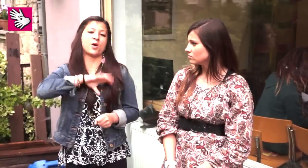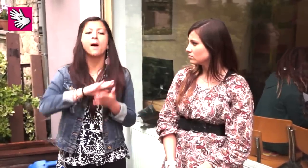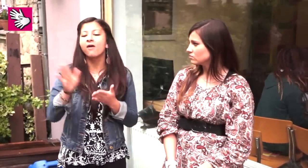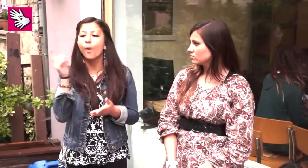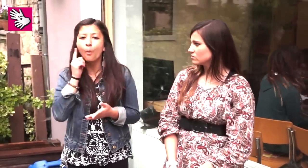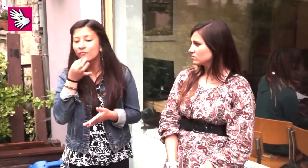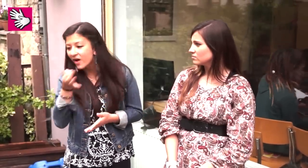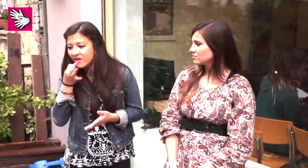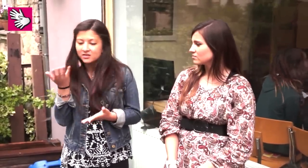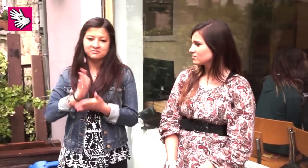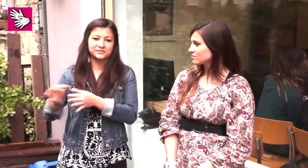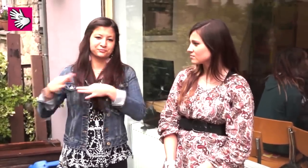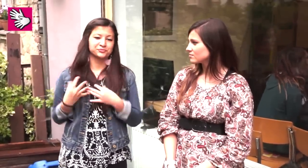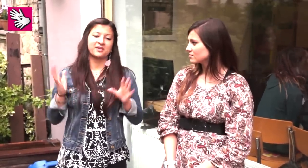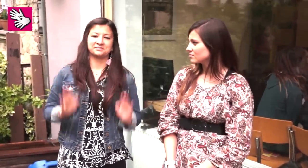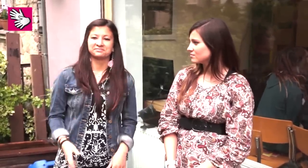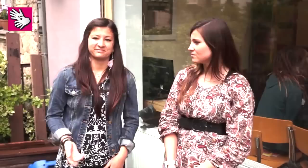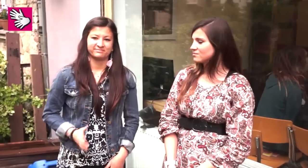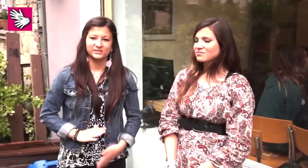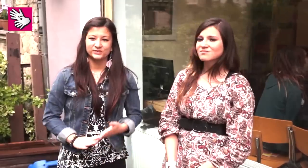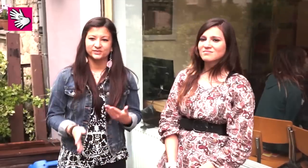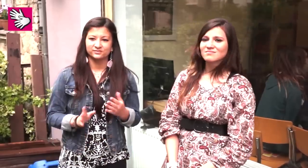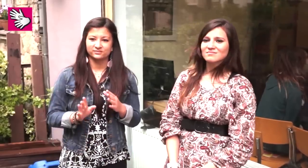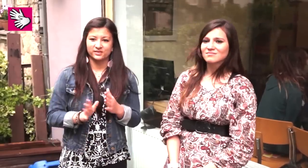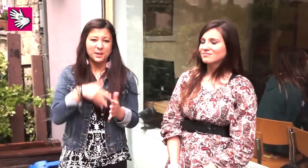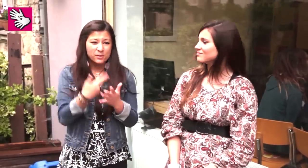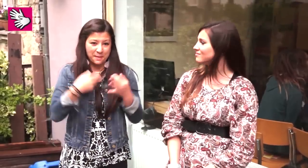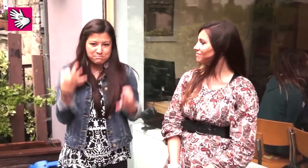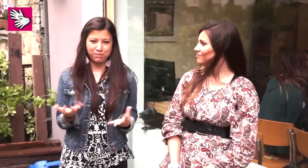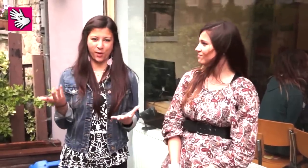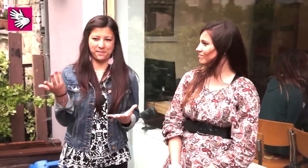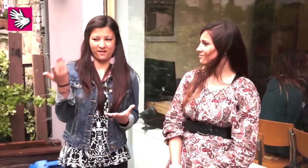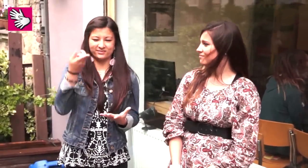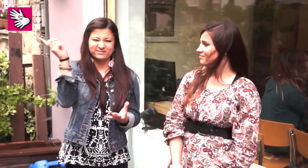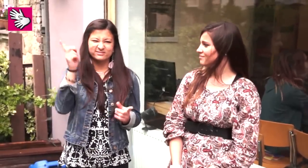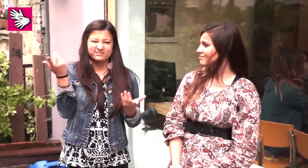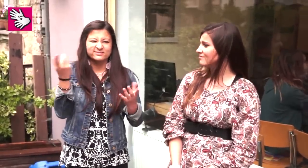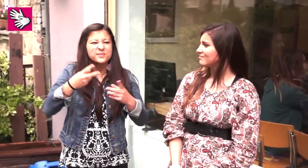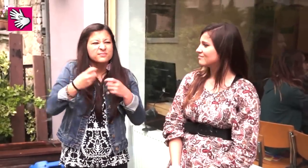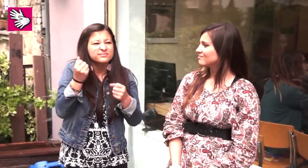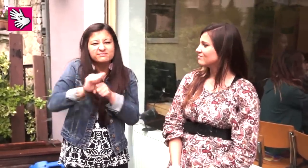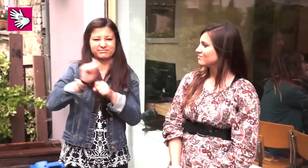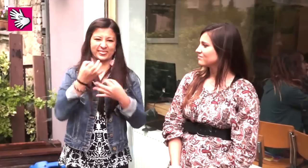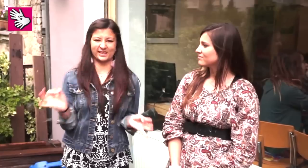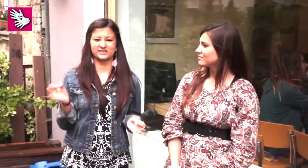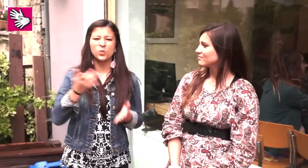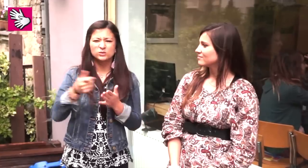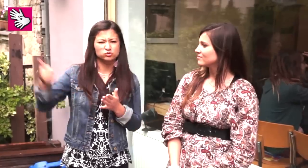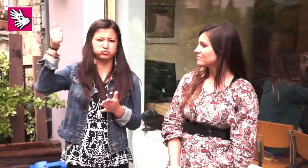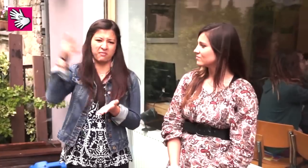weiter gesprochen hat. Ich habe dann meine Mitschüler fragen müssen, worum es geht. Es war eine tränenreiche Zeit für mich. Ich habe zwar auch dagegen protestiert, aber die Leitung hat mein ersuchen abgelehnt. Ich habe mich zwar durchgekämpft,